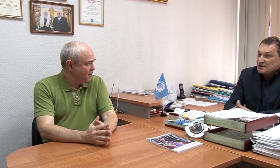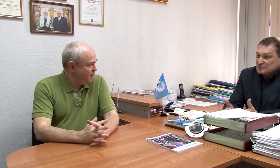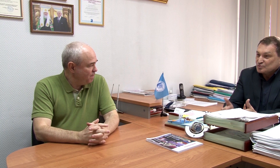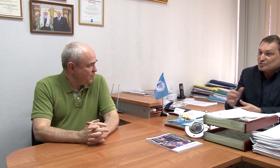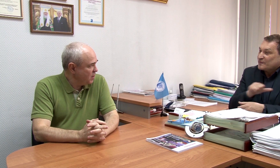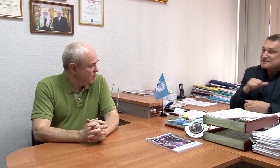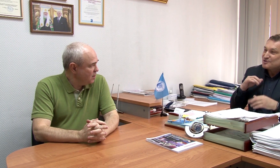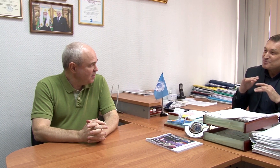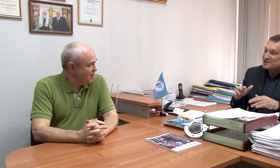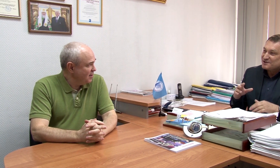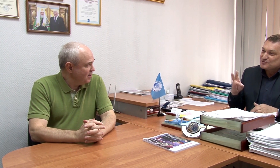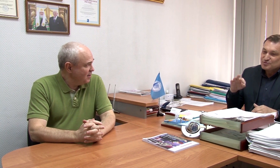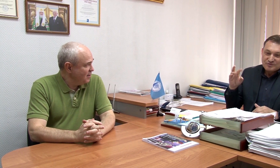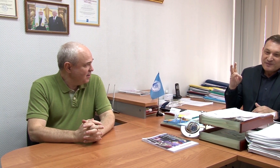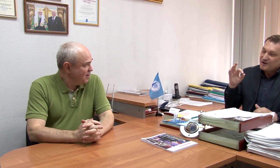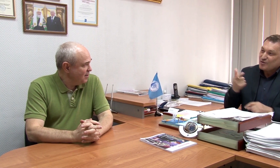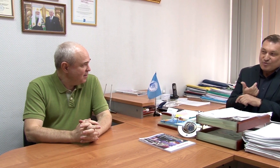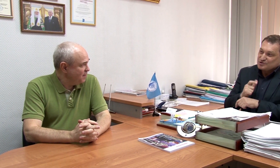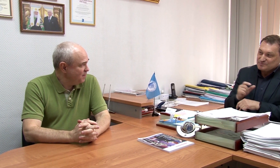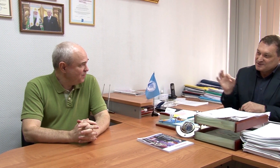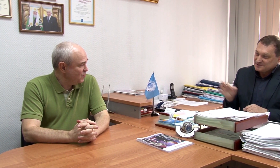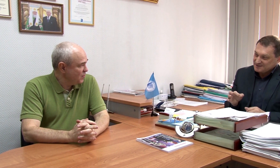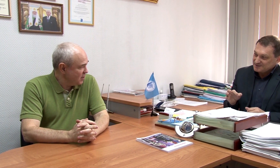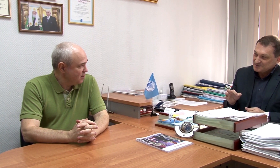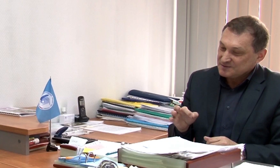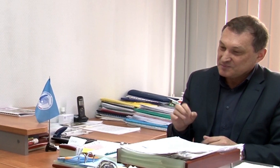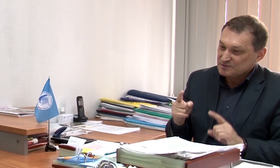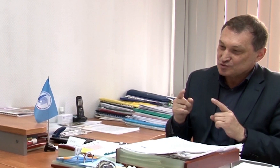Ну, на самом деле не очень быстро...